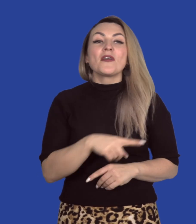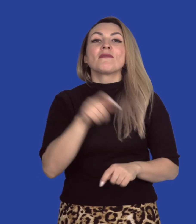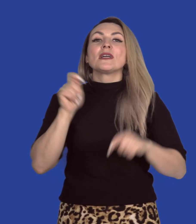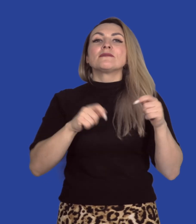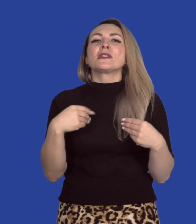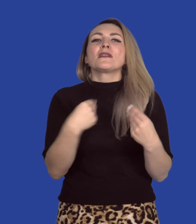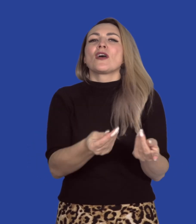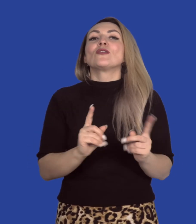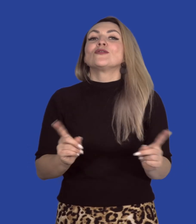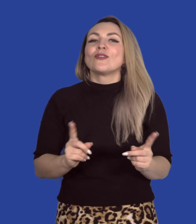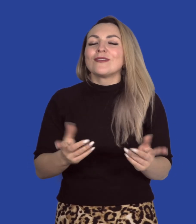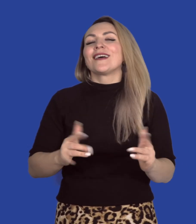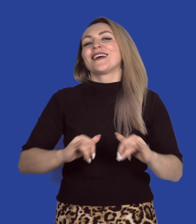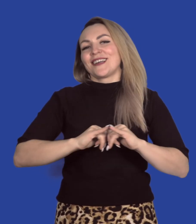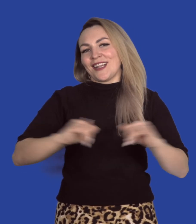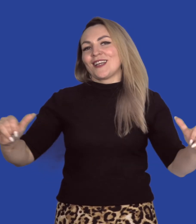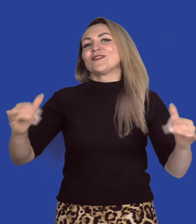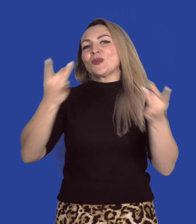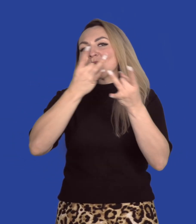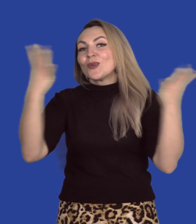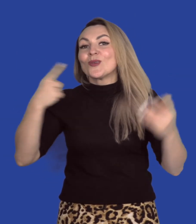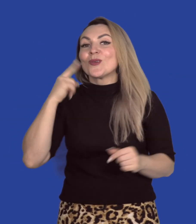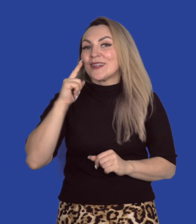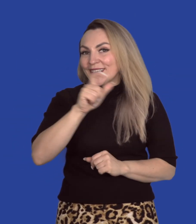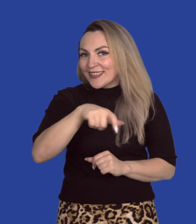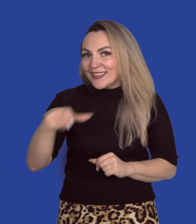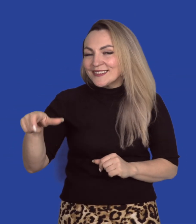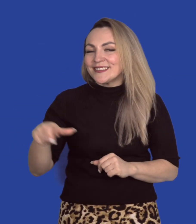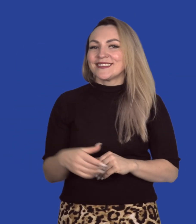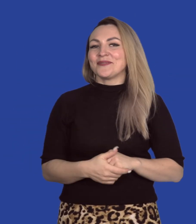Такие конкурсы позволяют развивать культуру глухих.